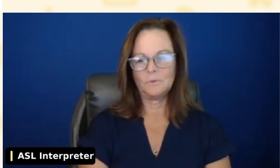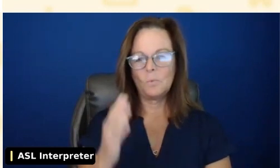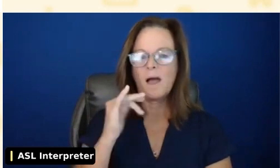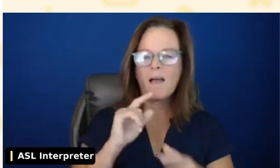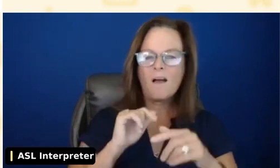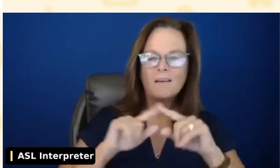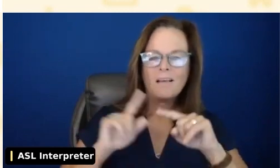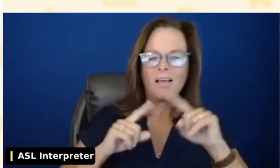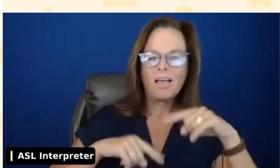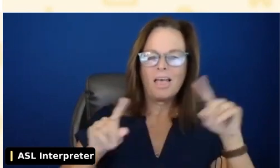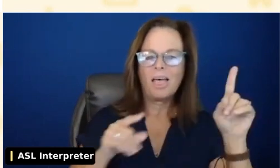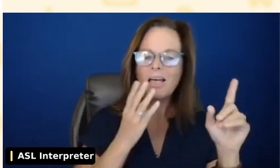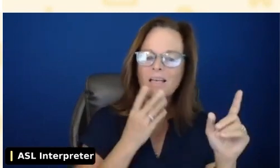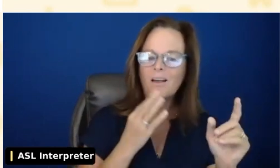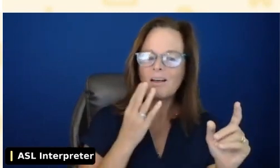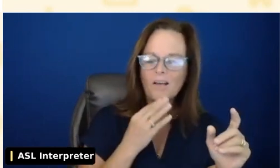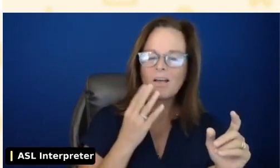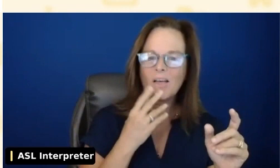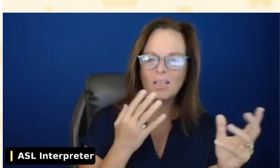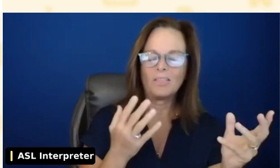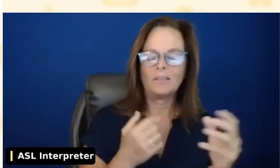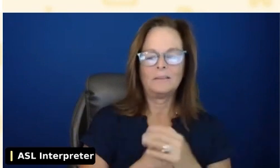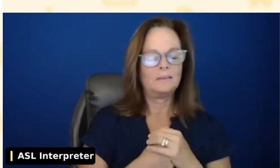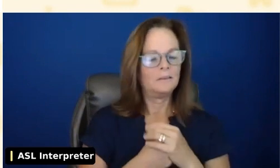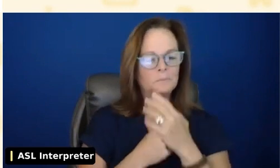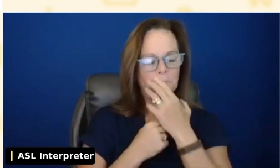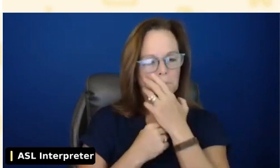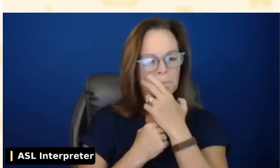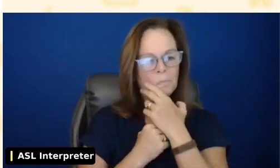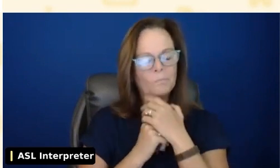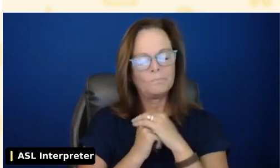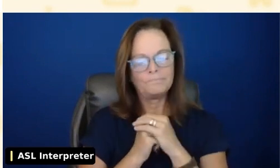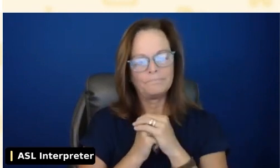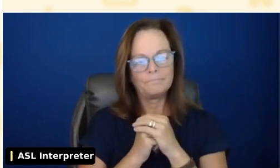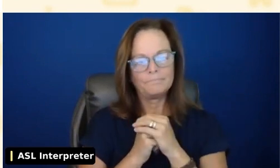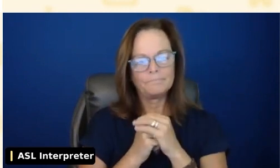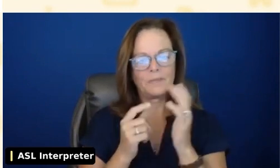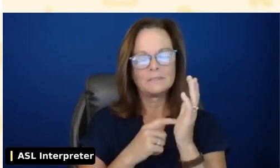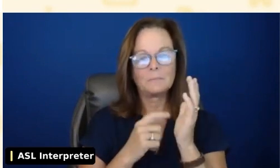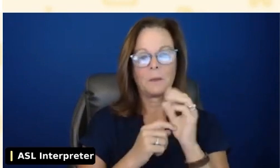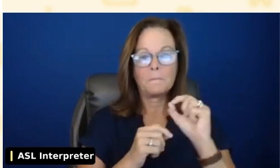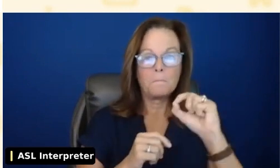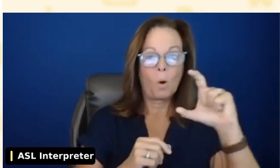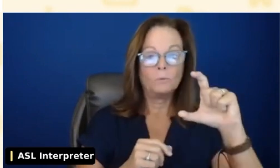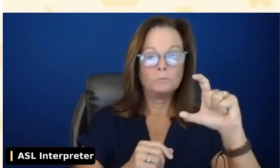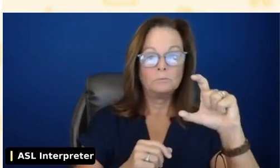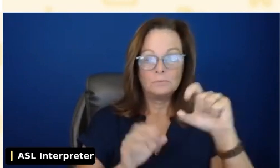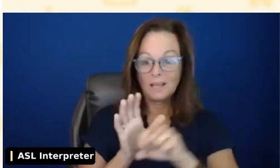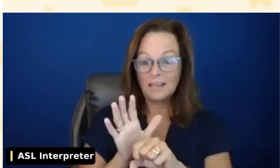Este es otro, que a veces un enlace en negrita no es suficiente para mí. Prefiero tener un subrayado.